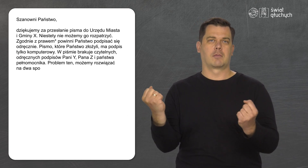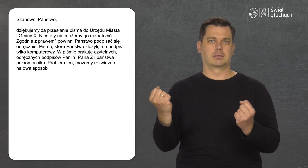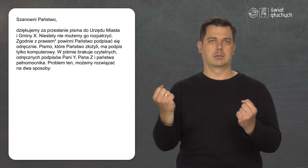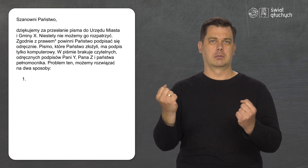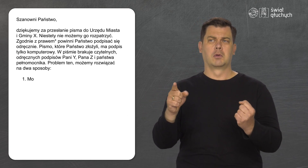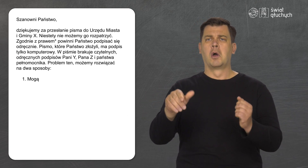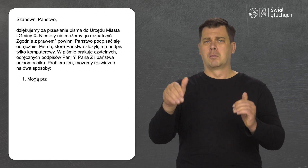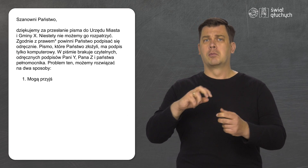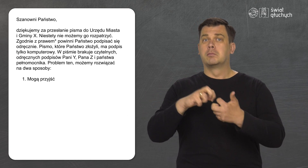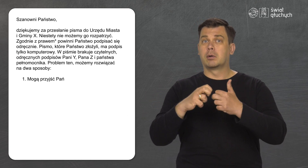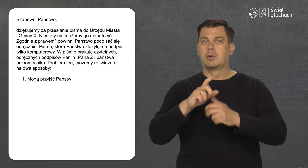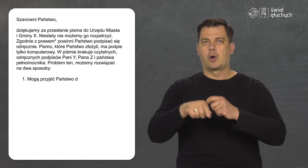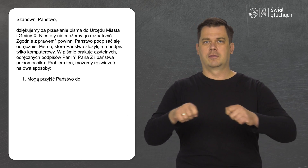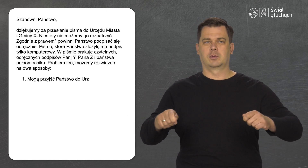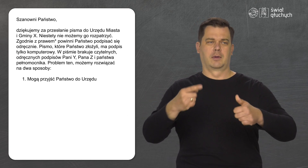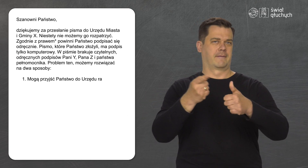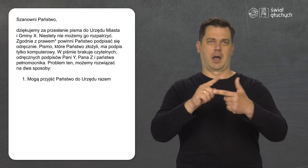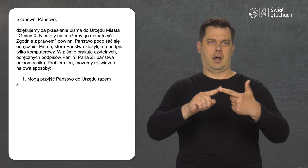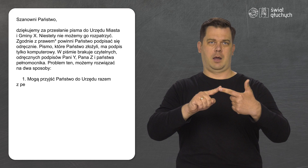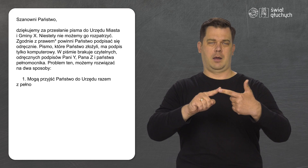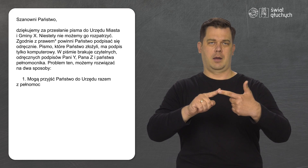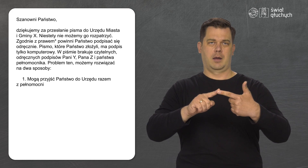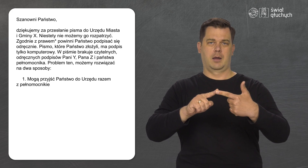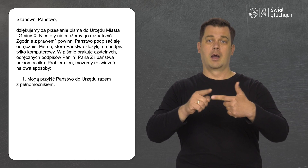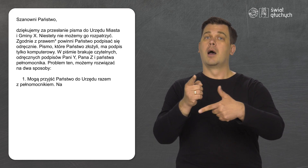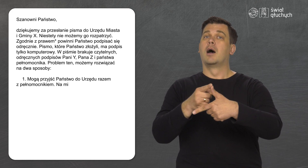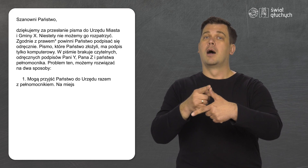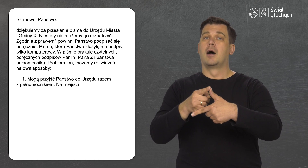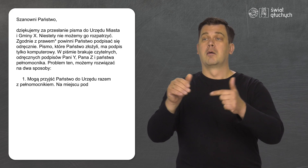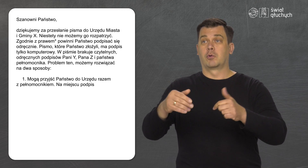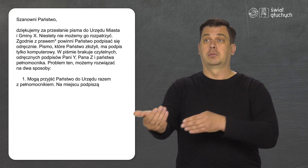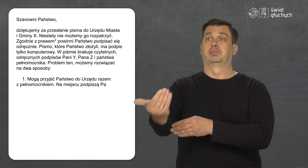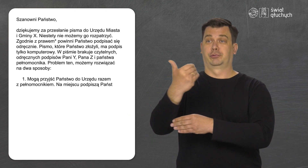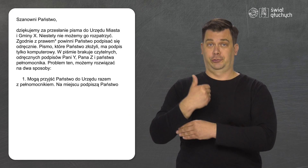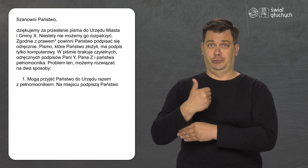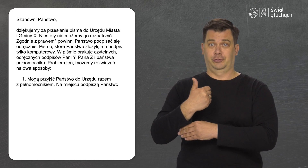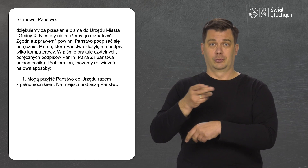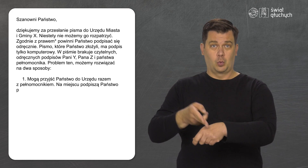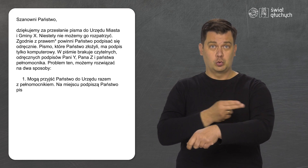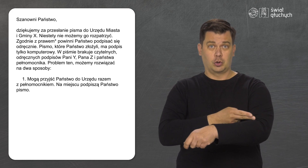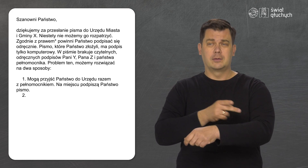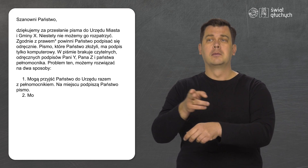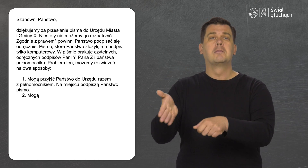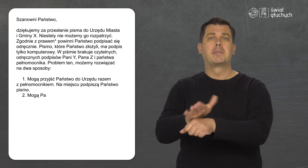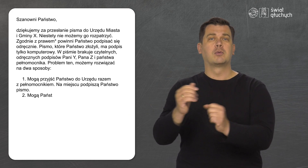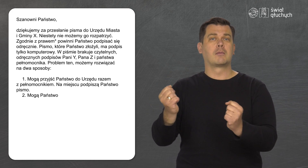Problem ten, możemy rozwiązać na dwa sposoby: 1. Mogą przyjść Państwo do Urzędu razem z pełnomocnikiem.